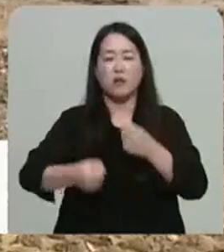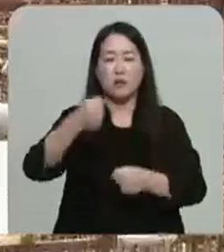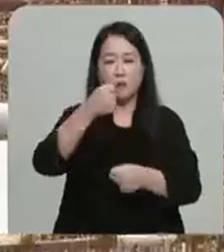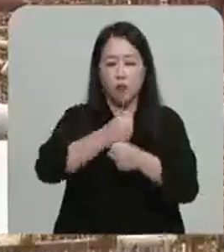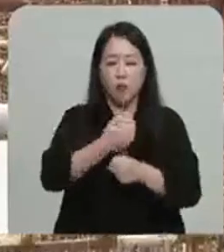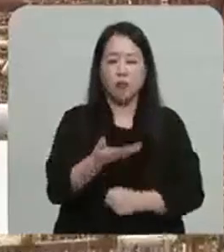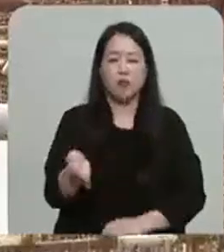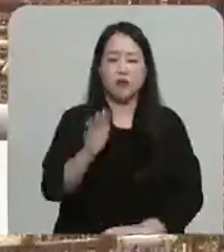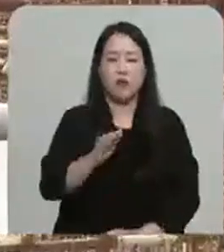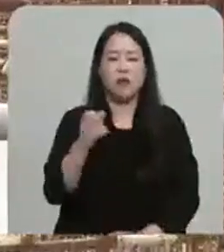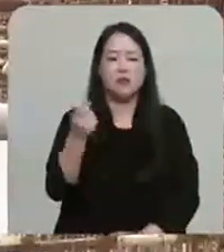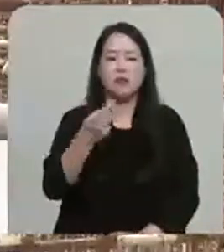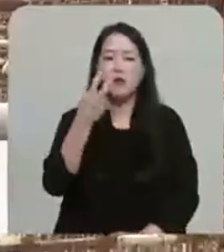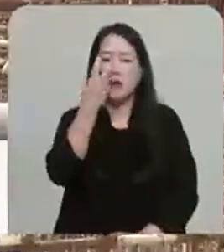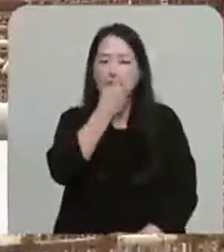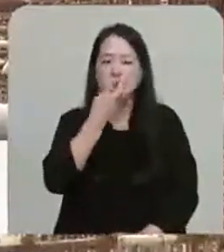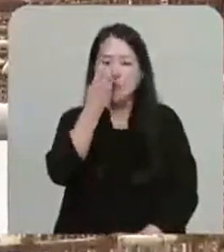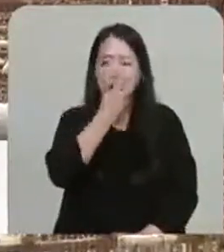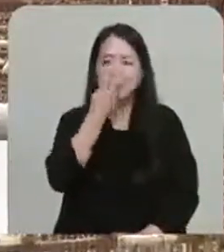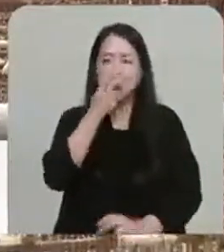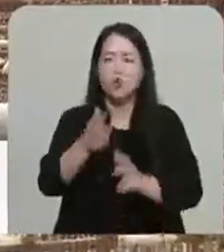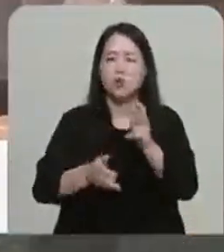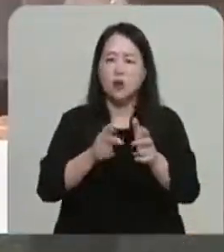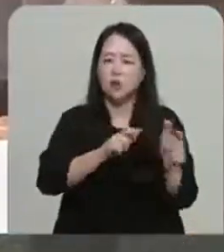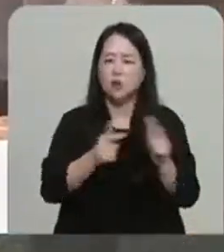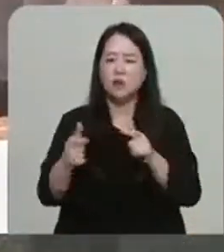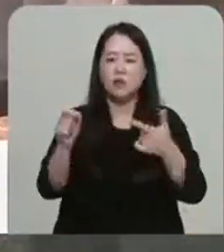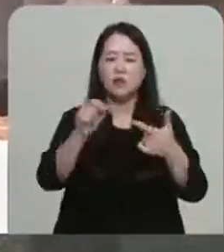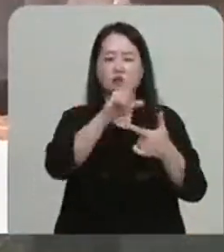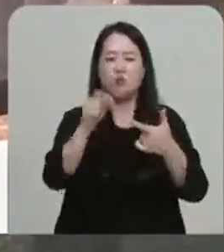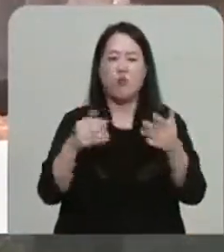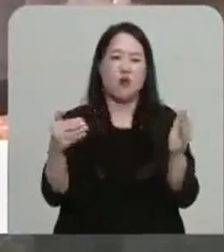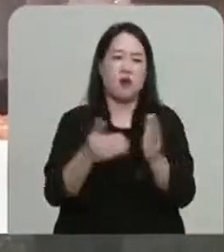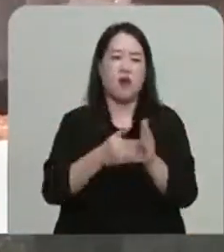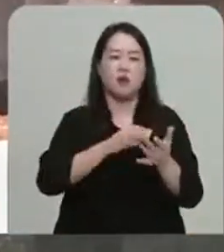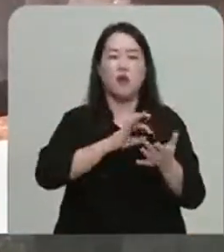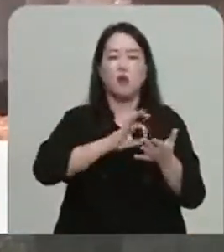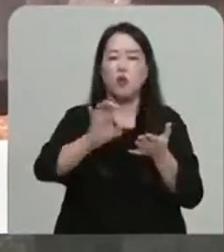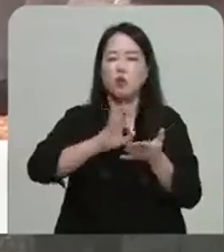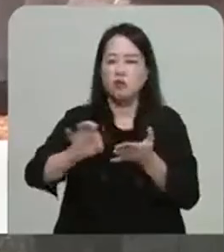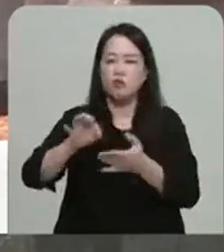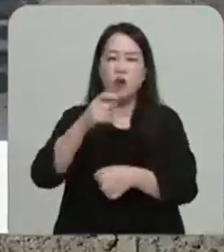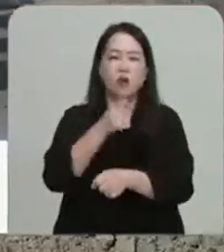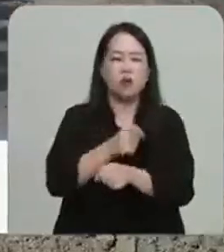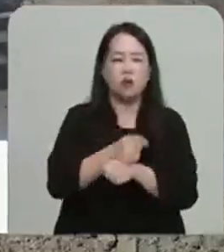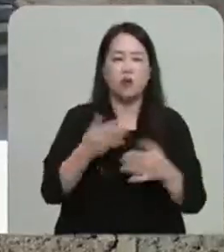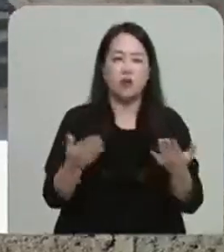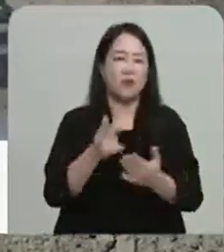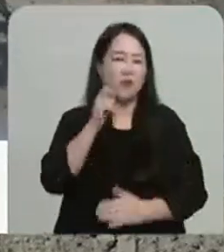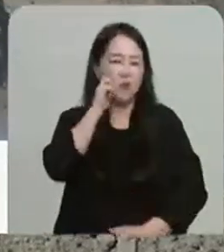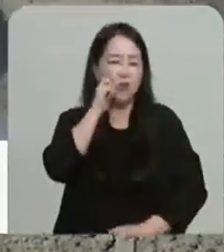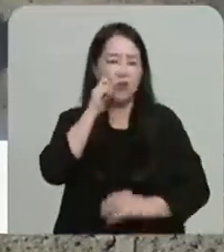재검토 대상 사업들은 결과가 나오는 6월까지 모든 행정 절차와 예산 을 집행할 수 없습니다.